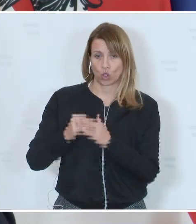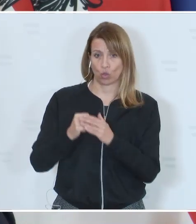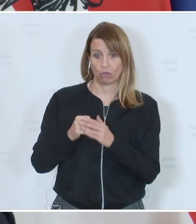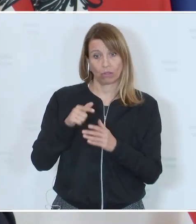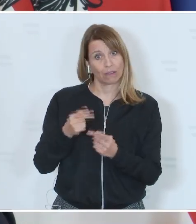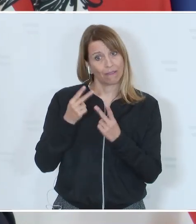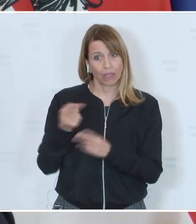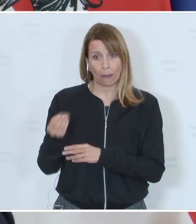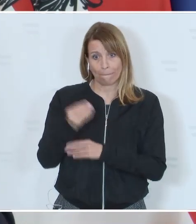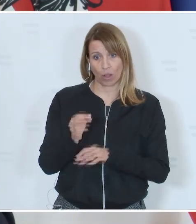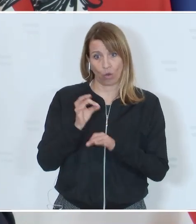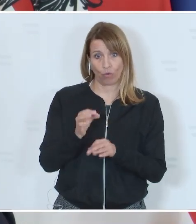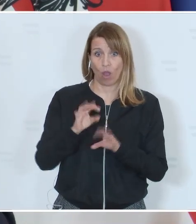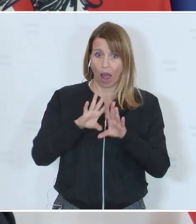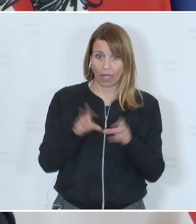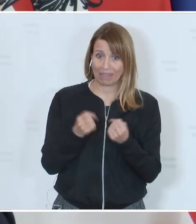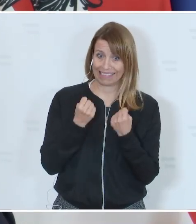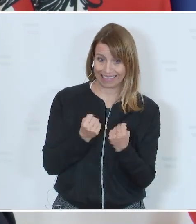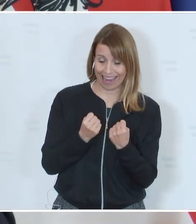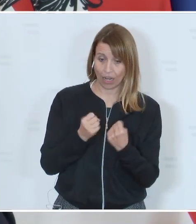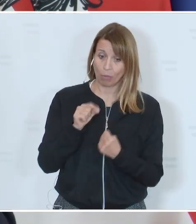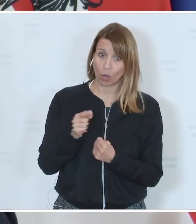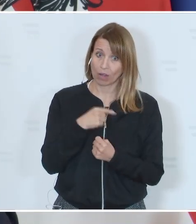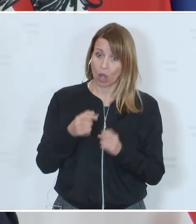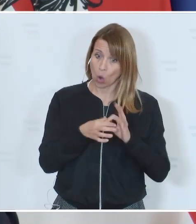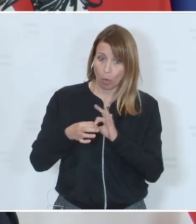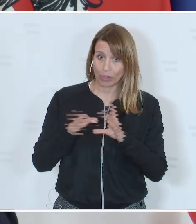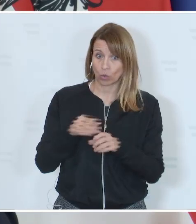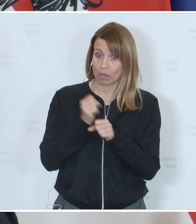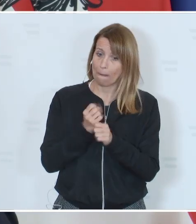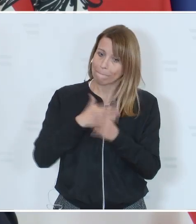Sicherheit ist. Wir werden hier unsere Kooperation und Zusammenarbeit weiter verstärken. Wir werden